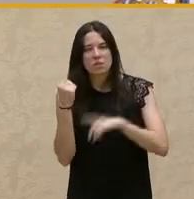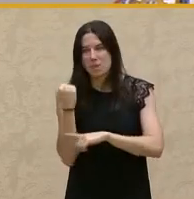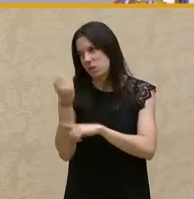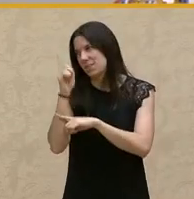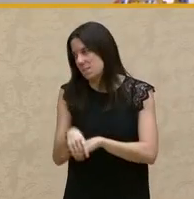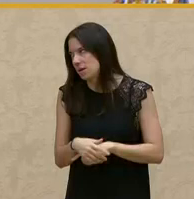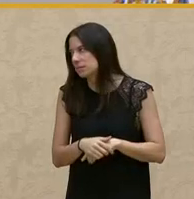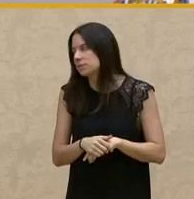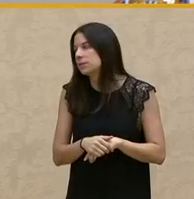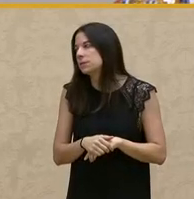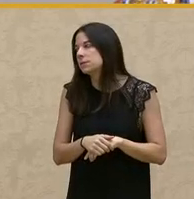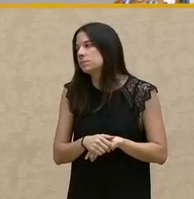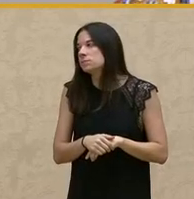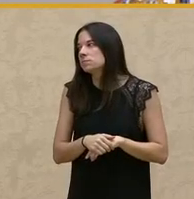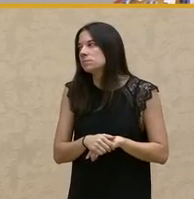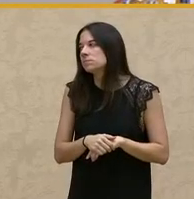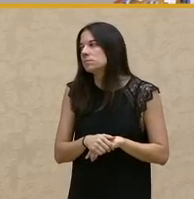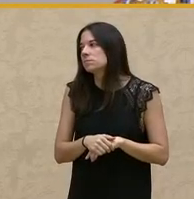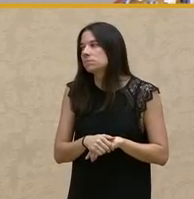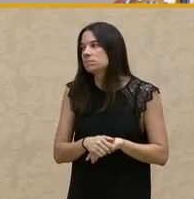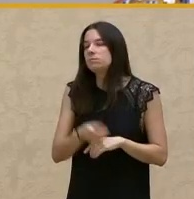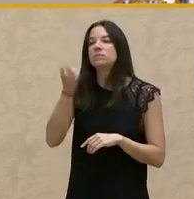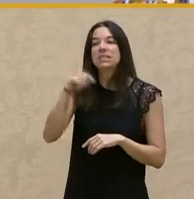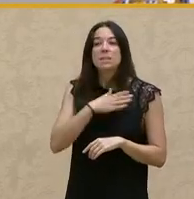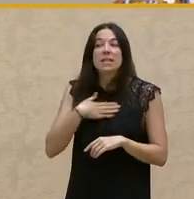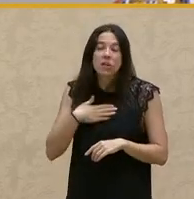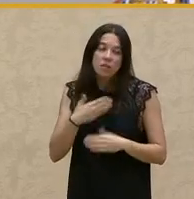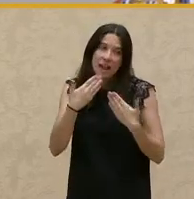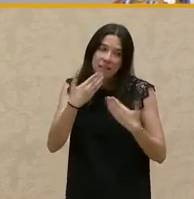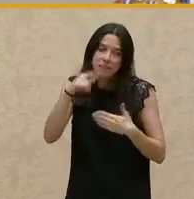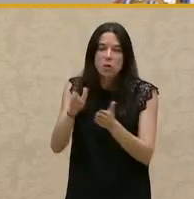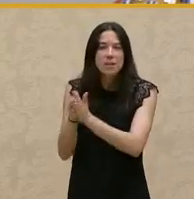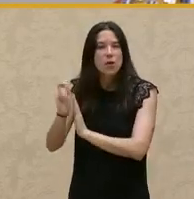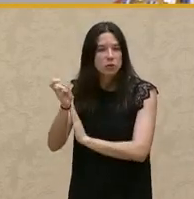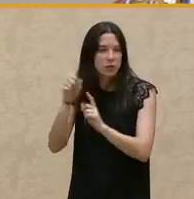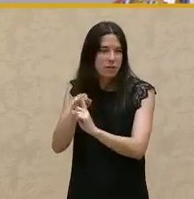conmemoración, y también a otro compañero del foro como Andrés Mayor, que, desde la Asociación Acción